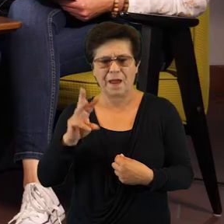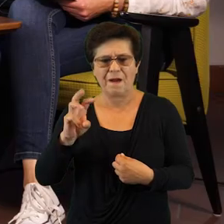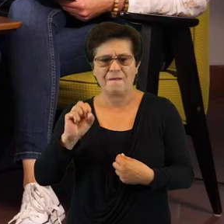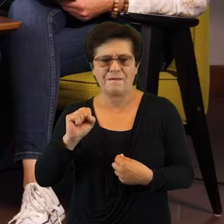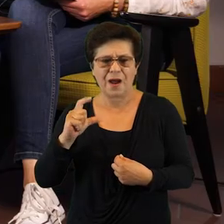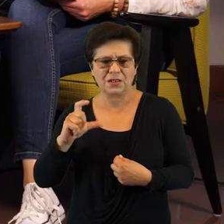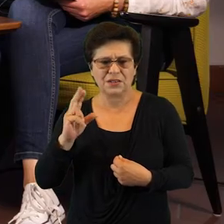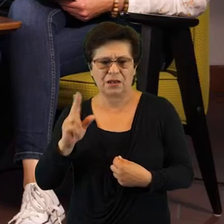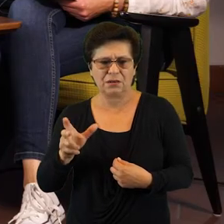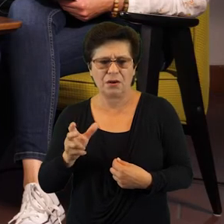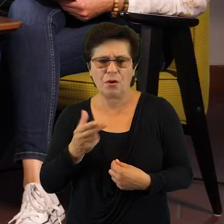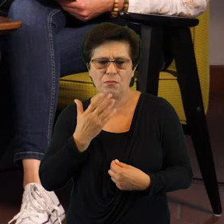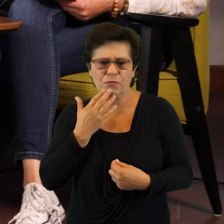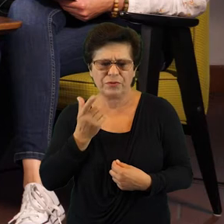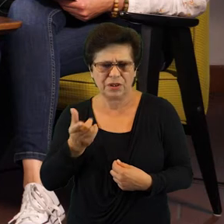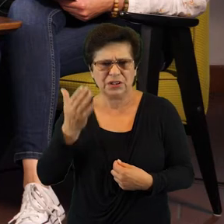"Słuchaj, a czy znasz taką historię,